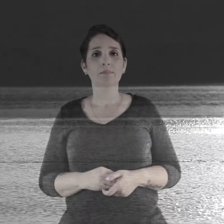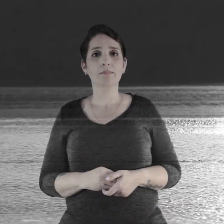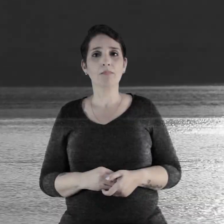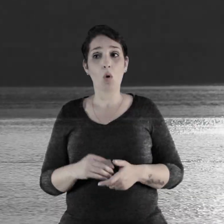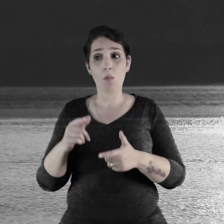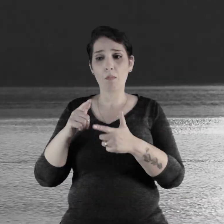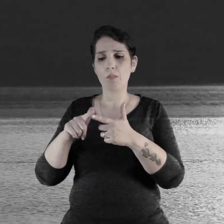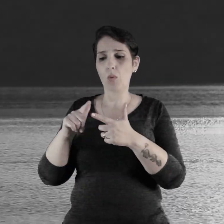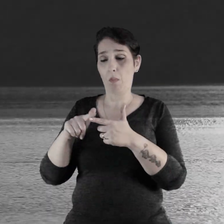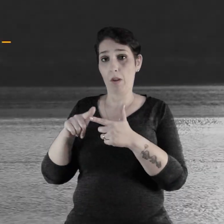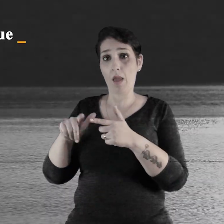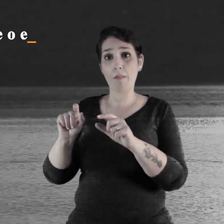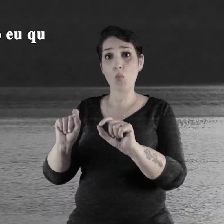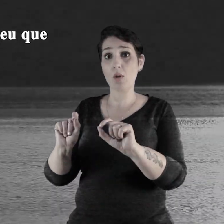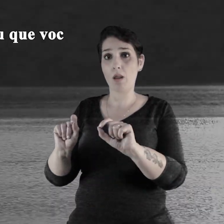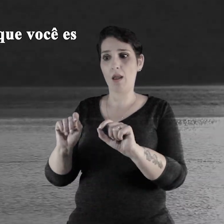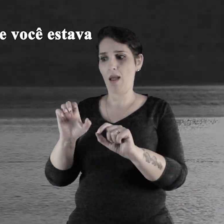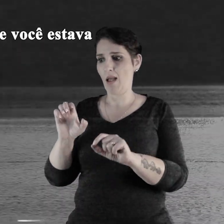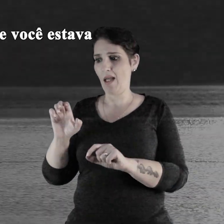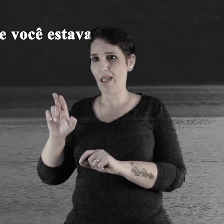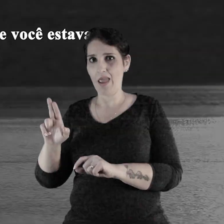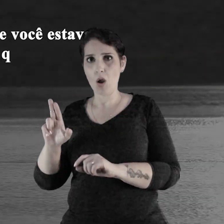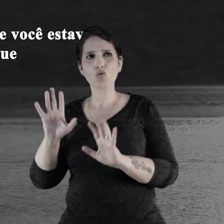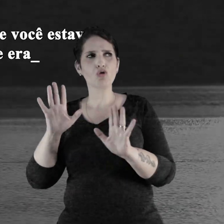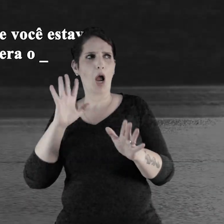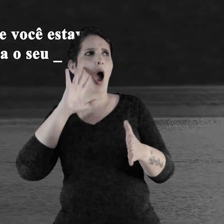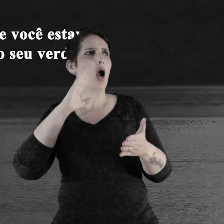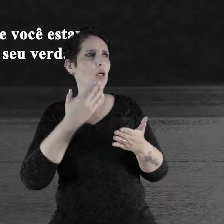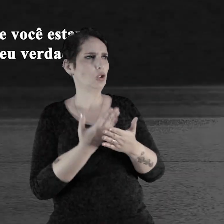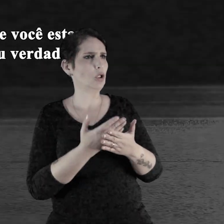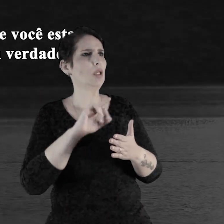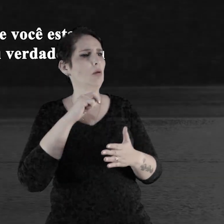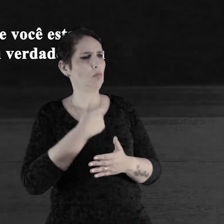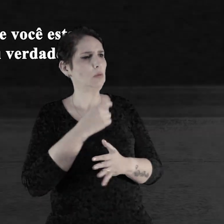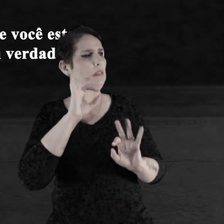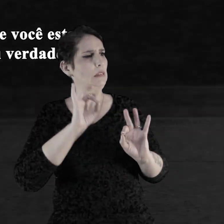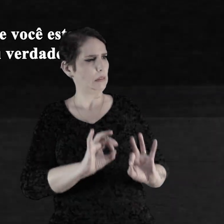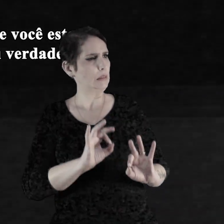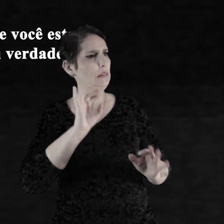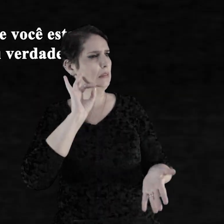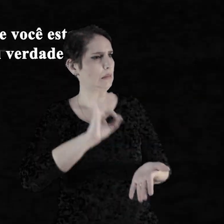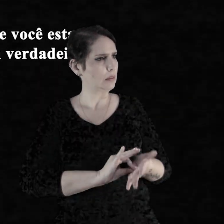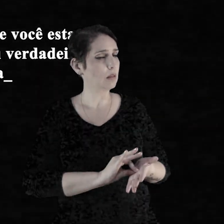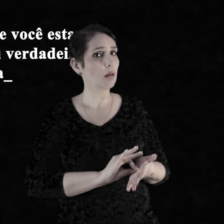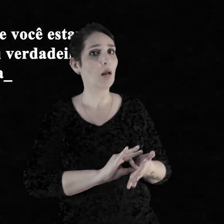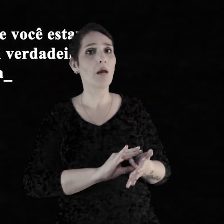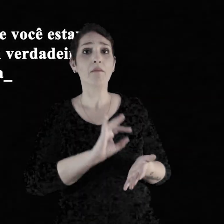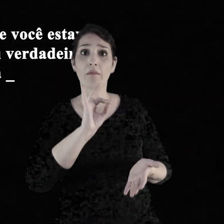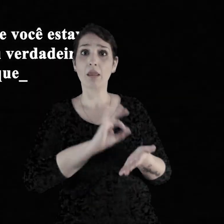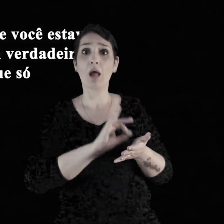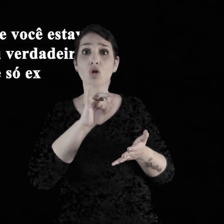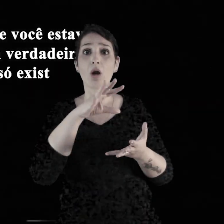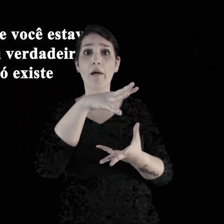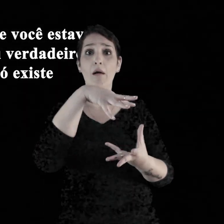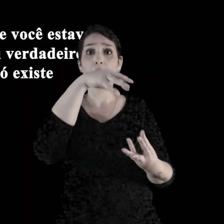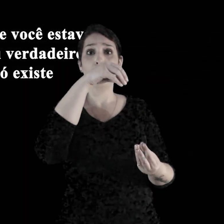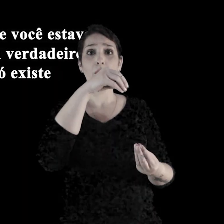O problema é que o eu que estava convencido de que era o seu verdadeiro eu é um fantasma que só existe